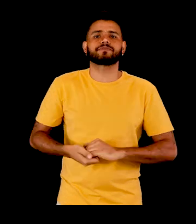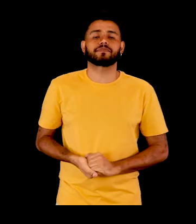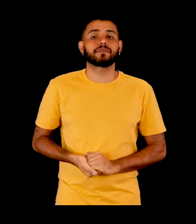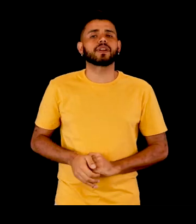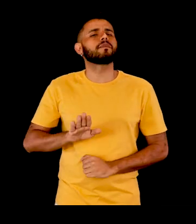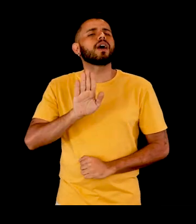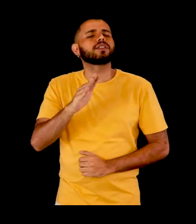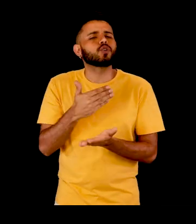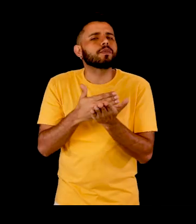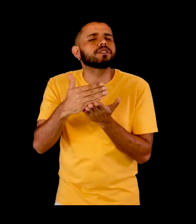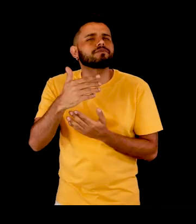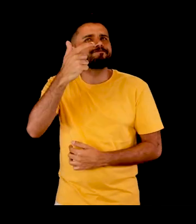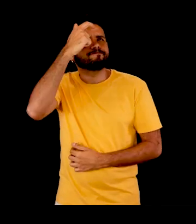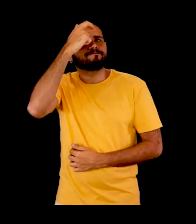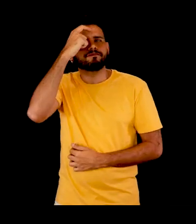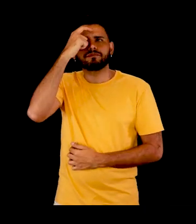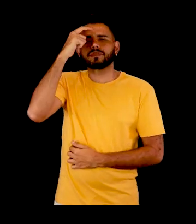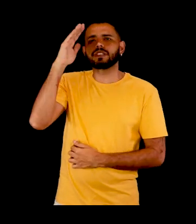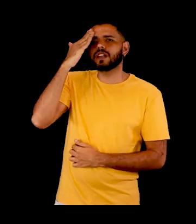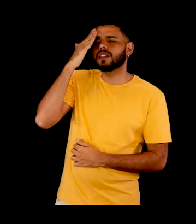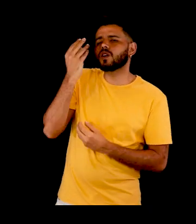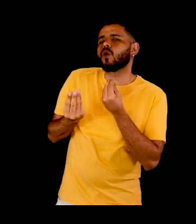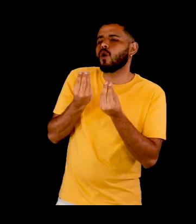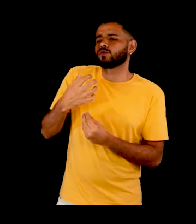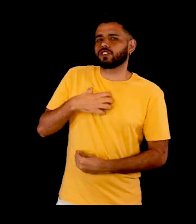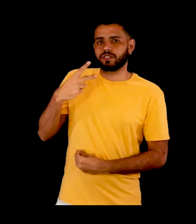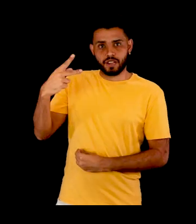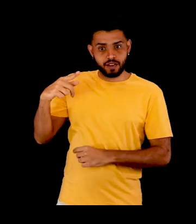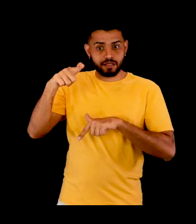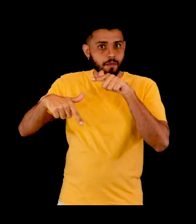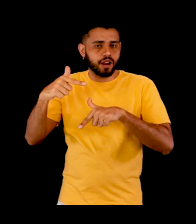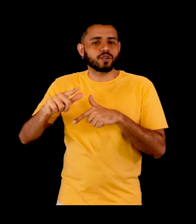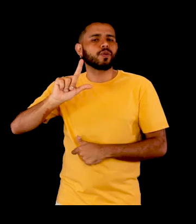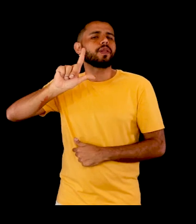Mas acho que comecei a entender ele trabalhando já bem mais tarde,